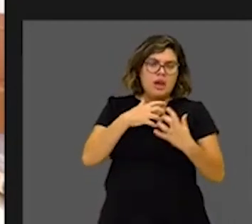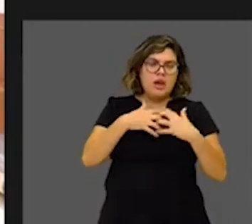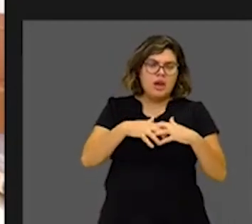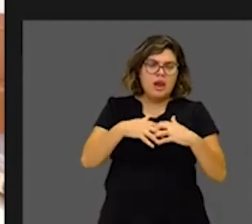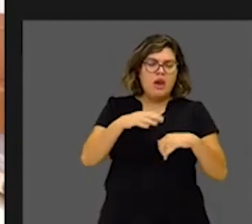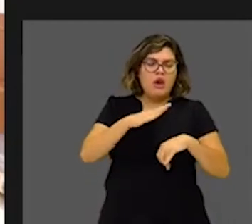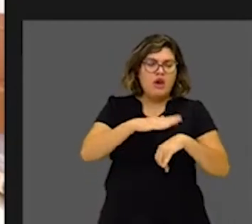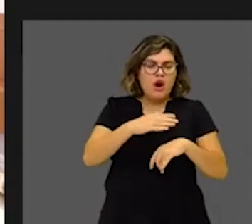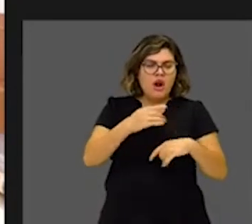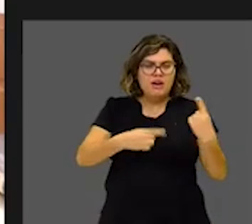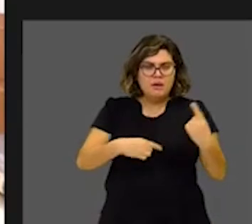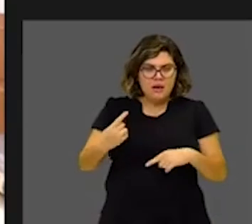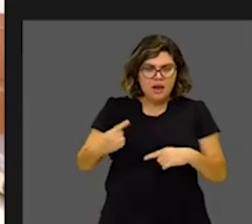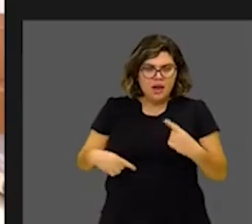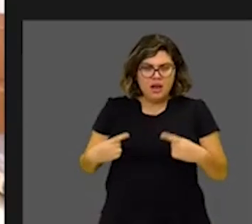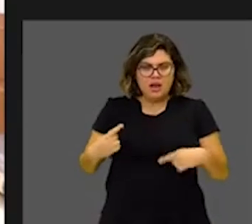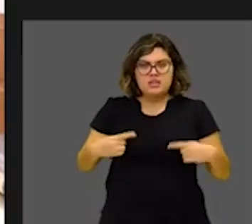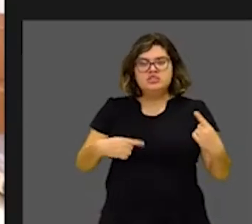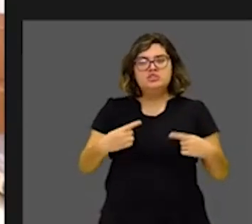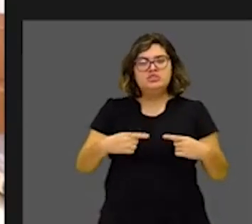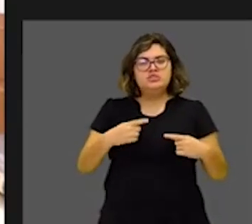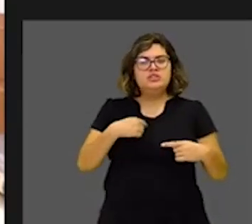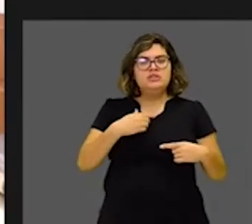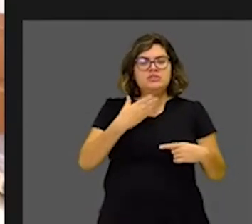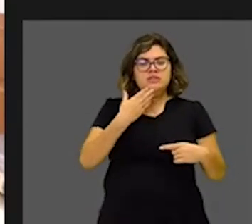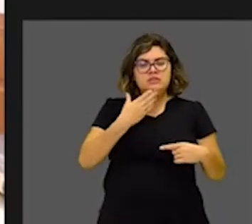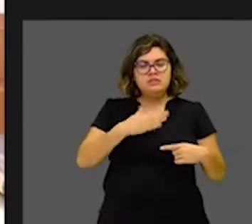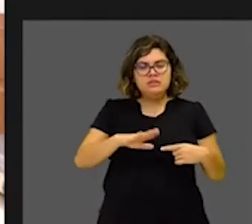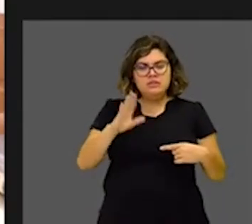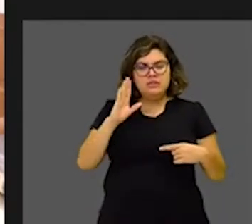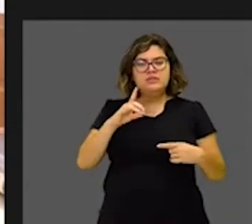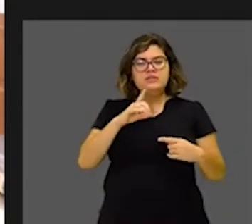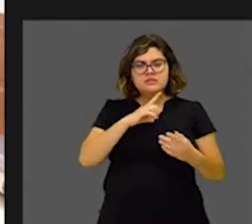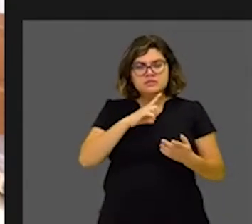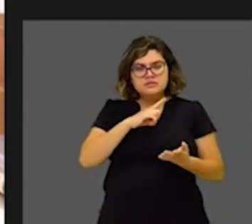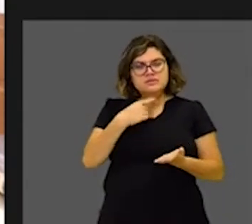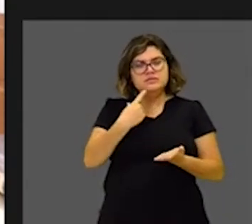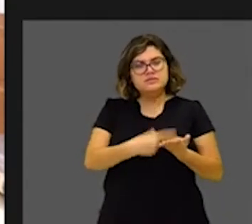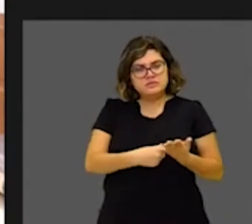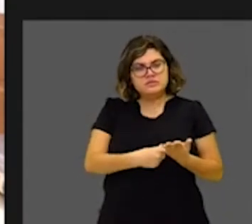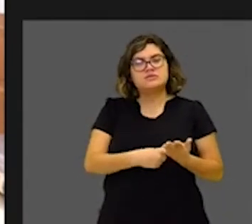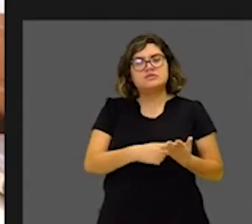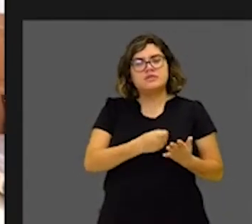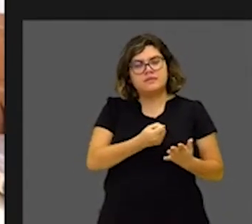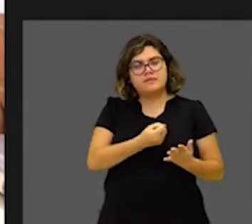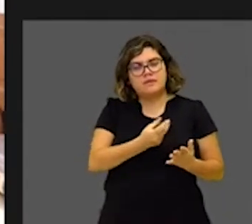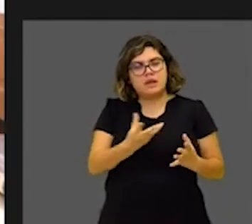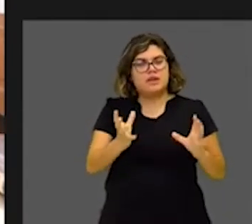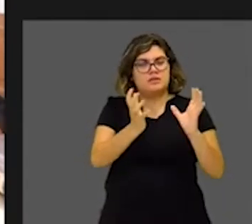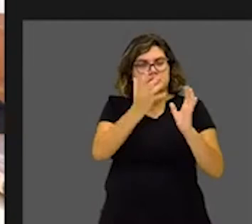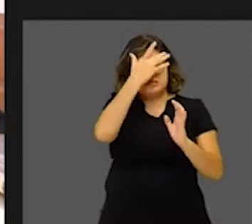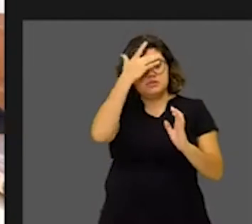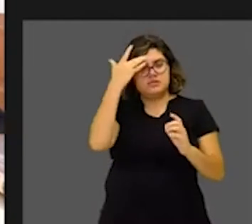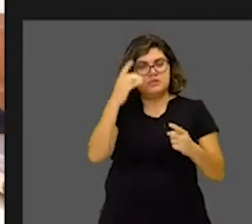é a santidade duras que tive né decisões sempre várias pessoas elas passarão de três candidaturas